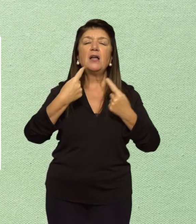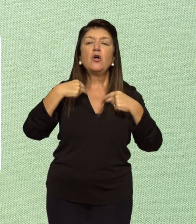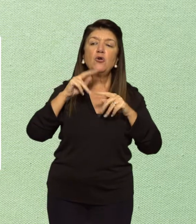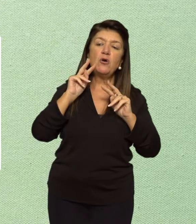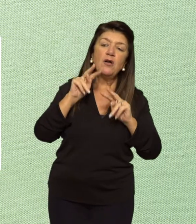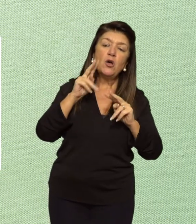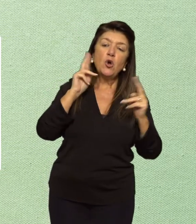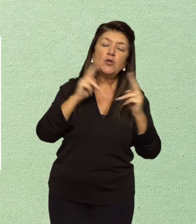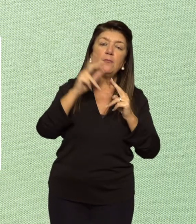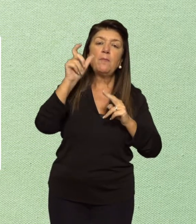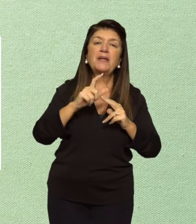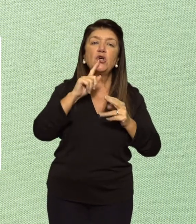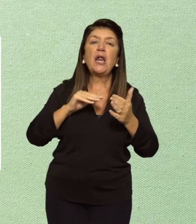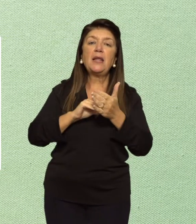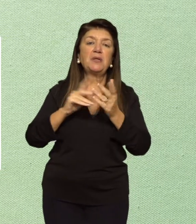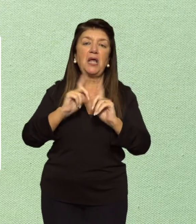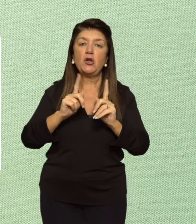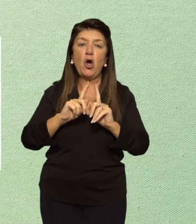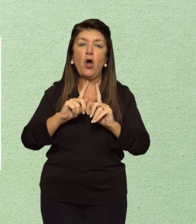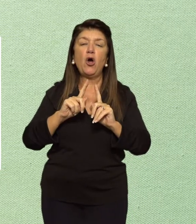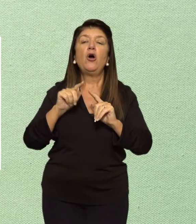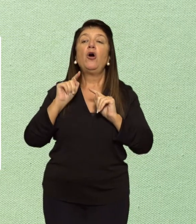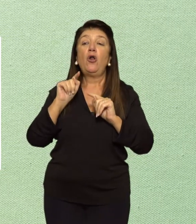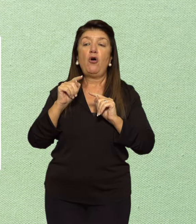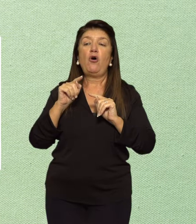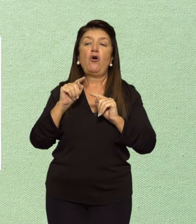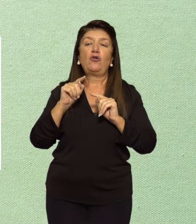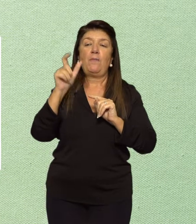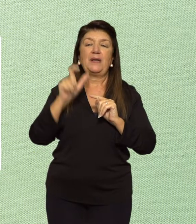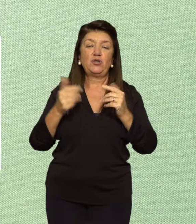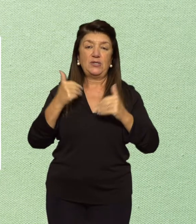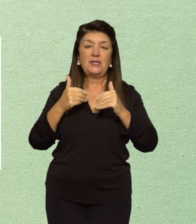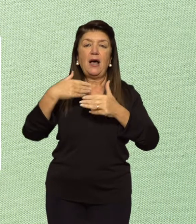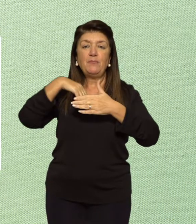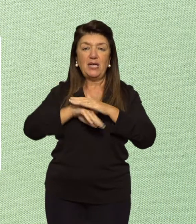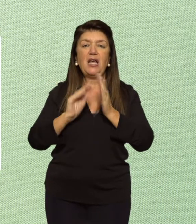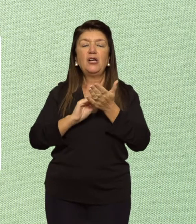incontriamo persone con aspetti da potenziare. -Esattamente, poi tipo il tipo di lavoro che si fa sostanzialmente